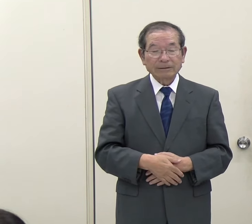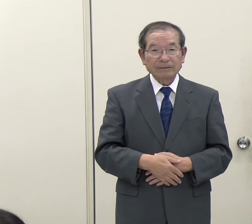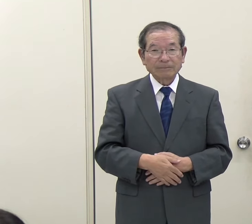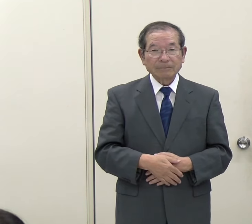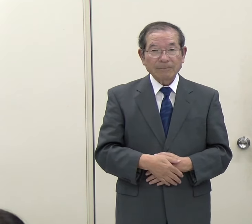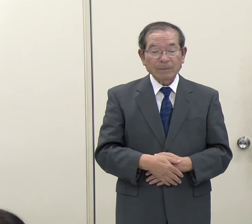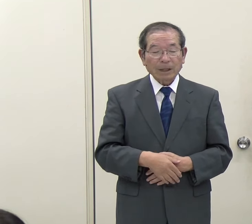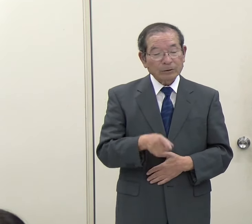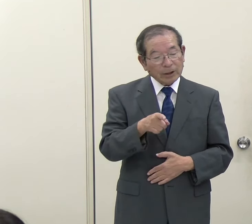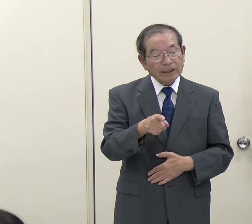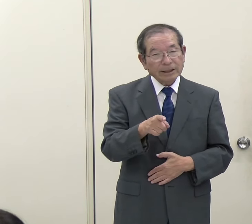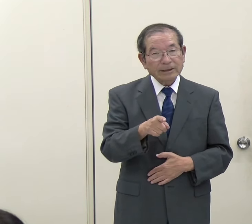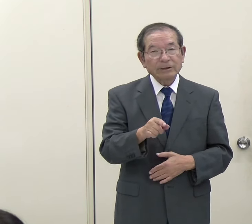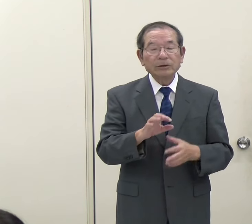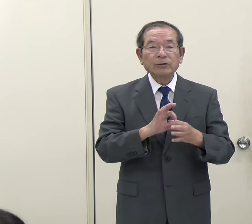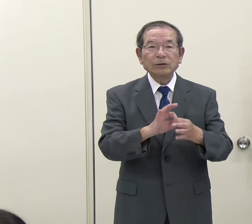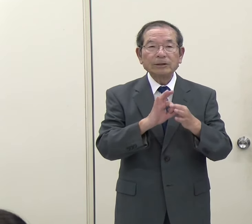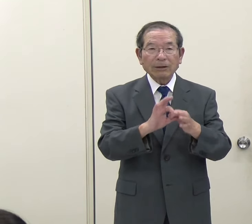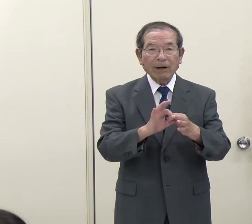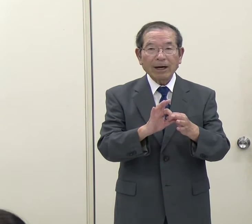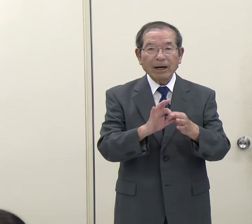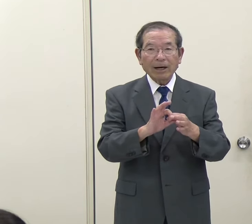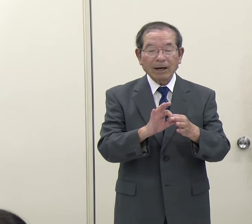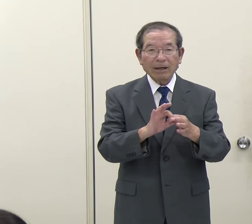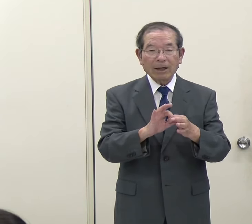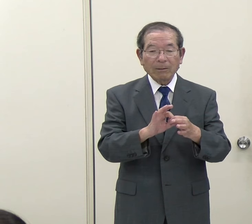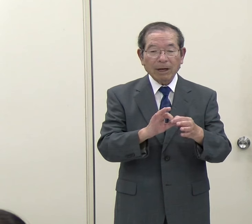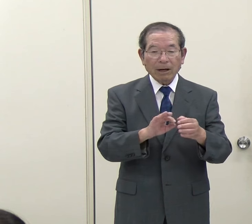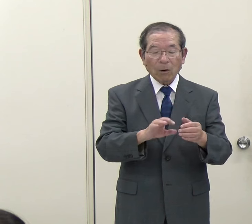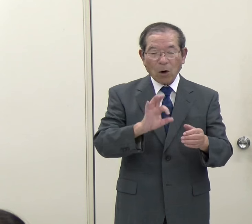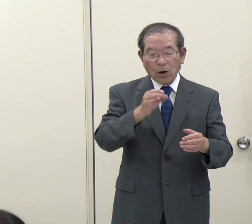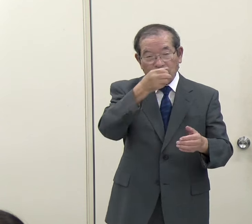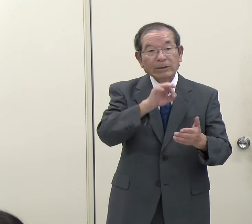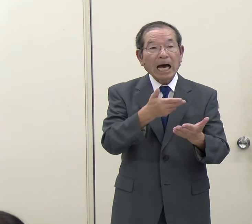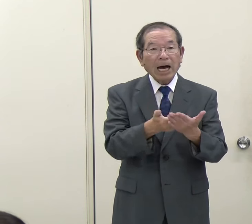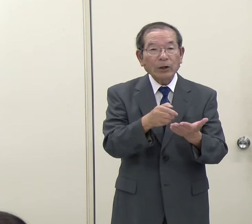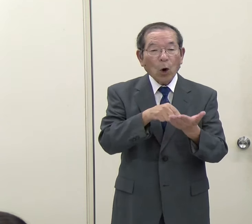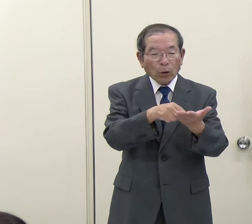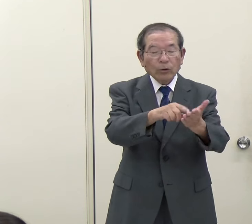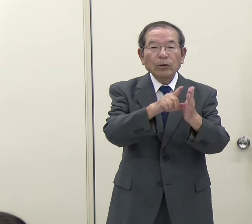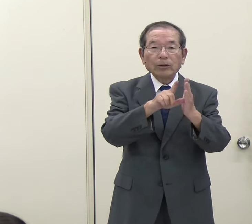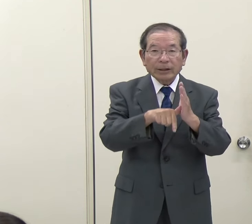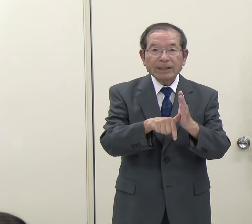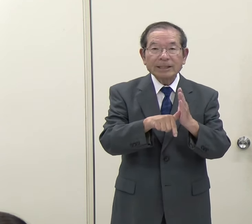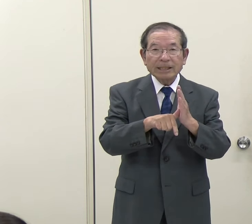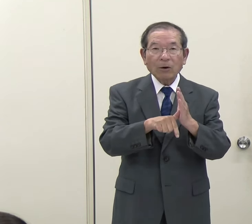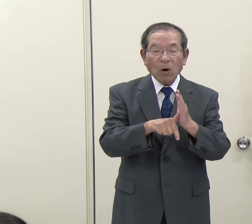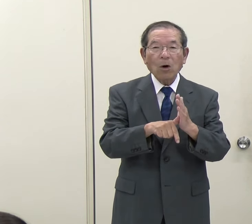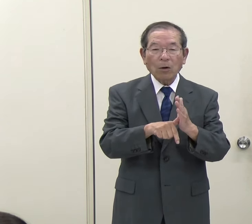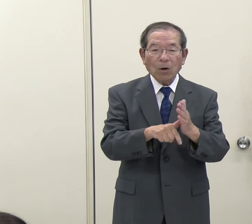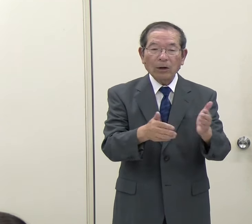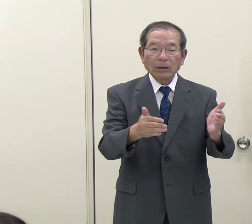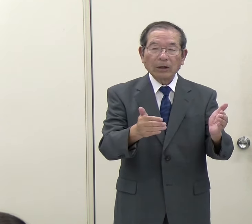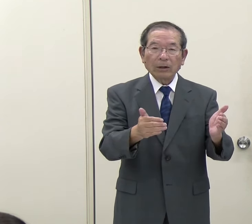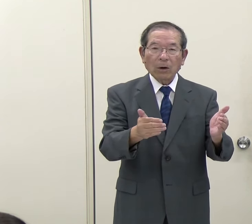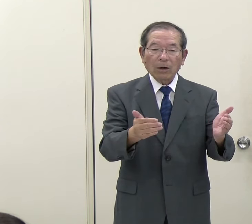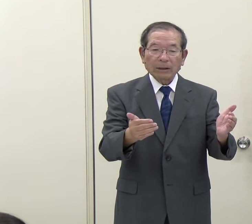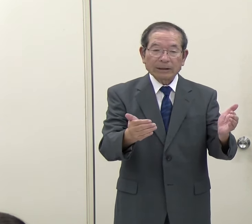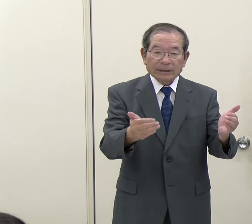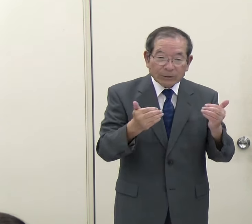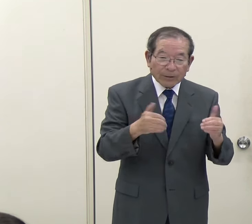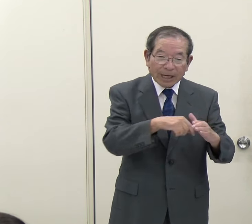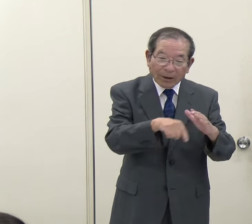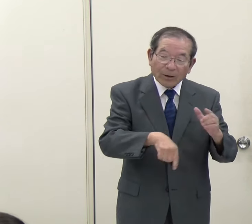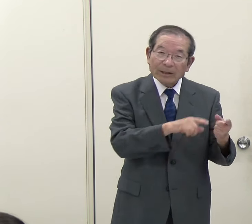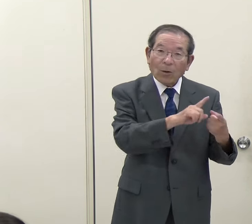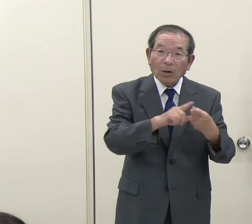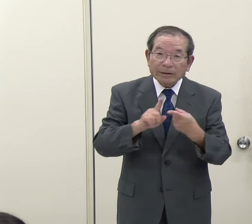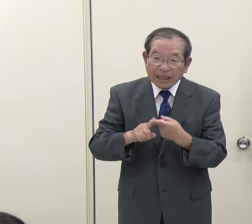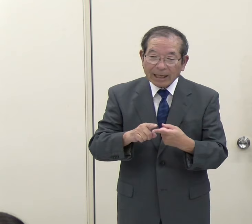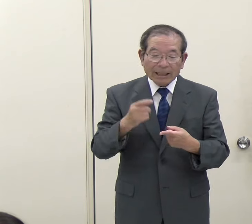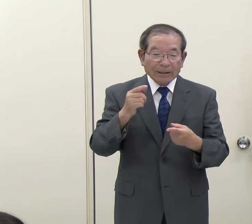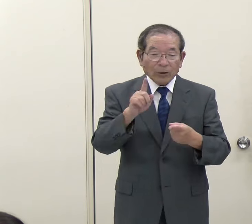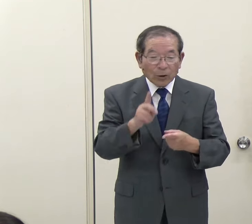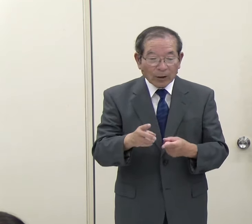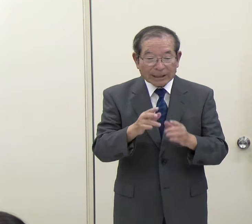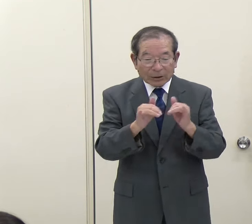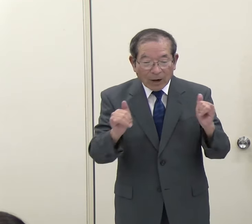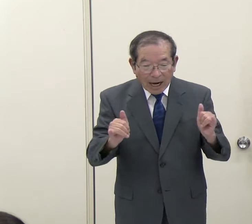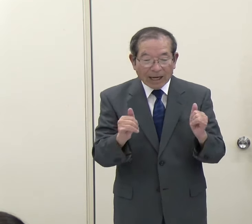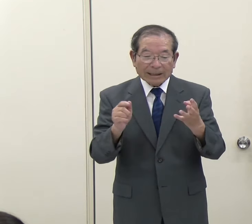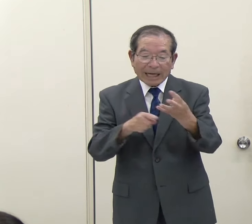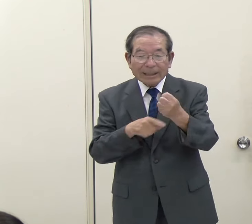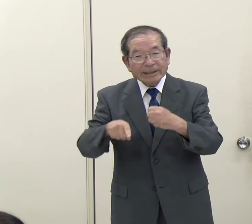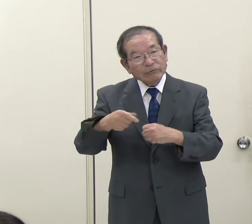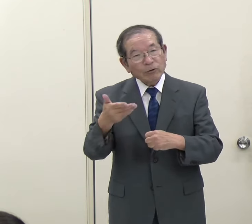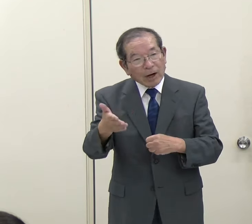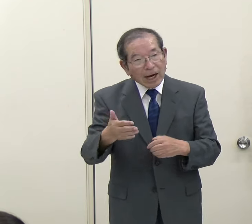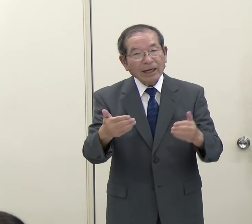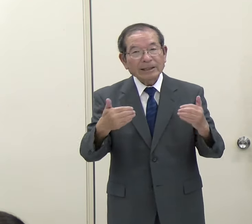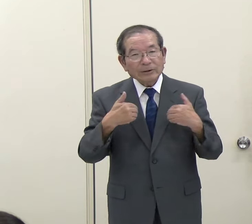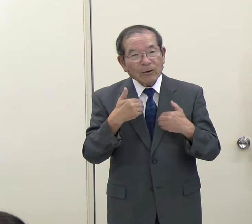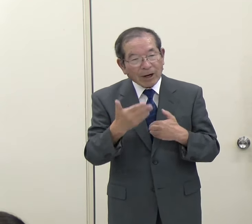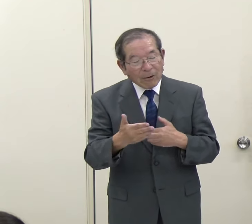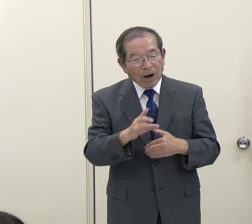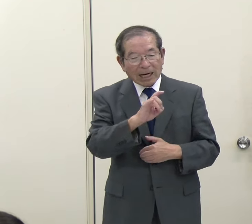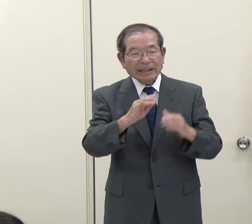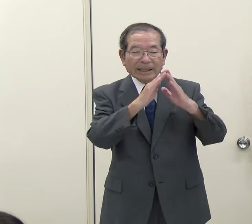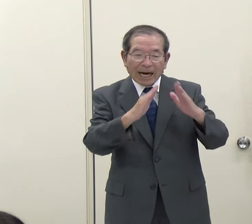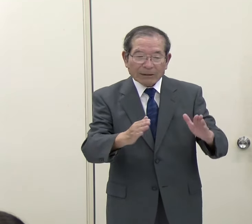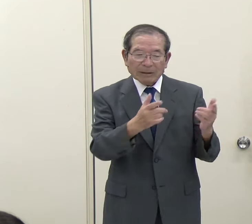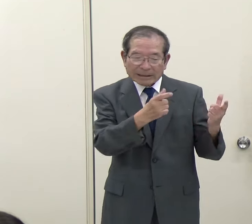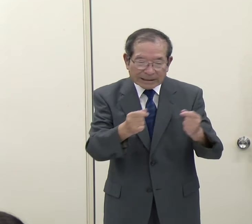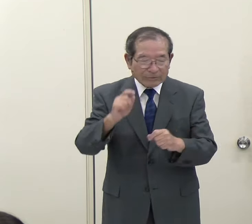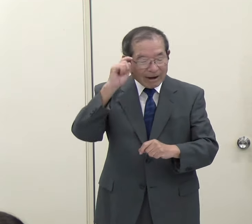この点については、予算要求の段階においても用務に沿って、どのような方がどれだけの人数行くのか、必要かということは議会においてもしっかり検討していただき、